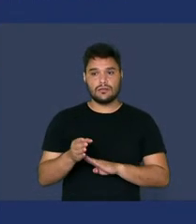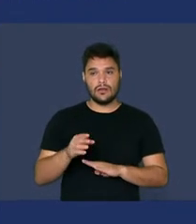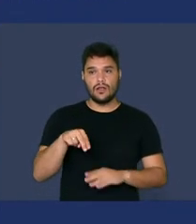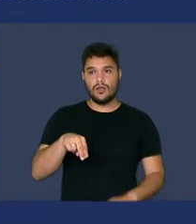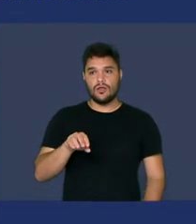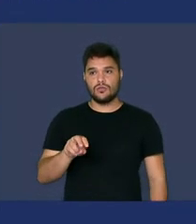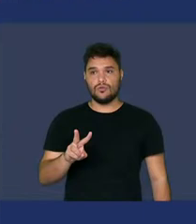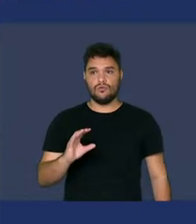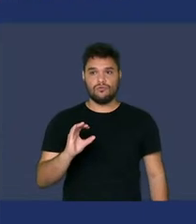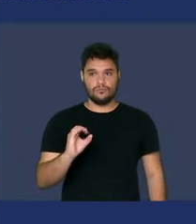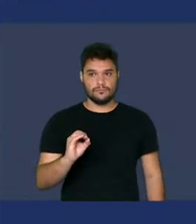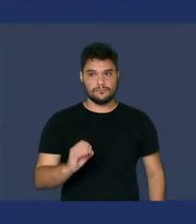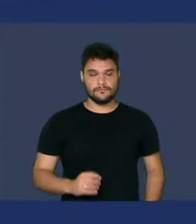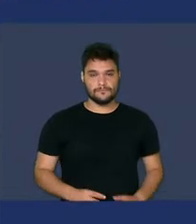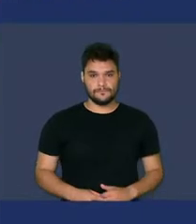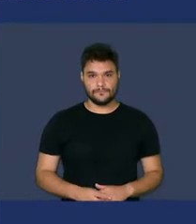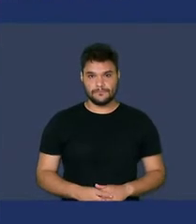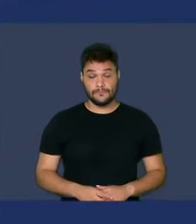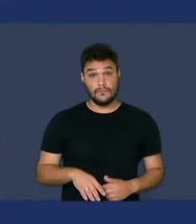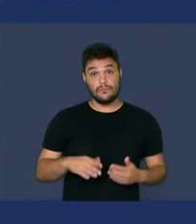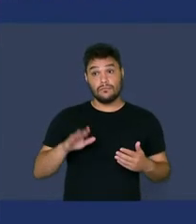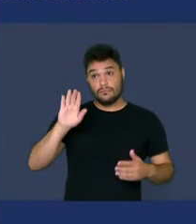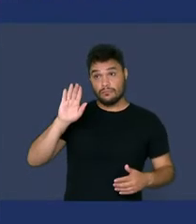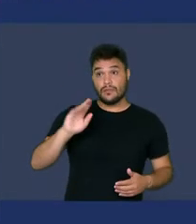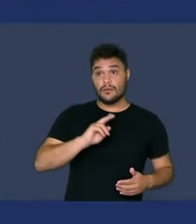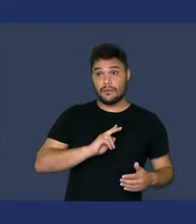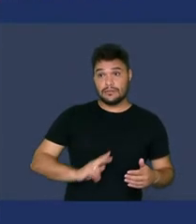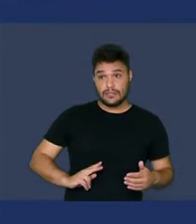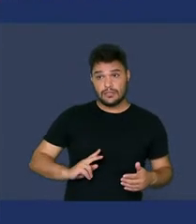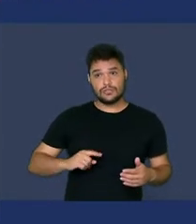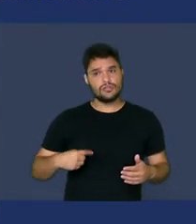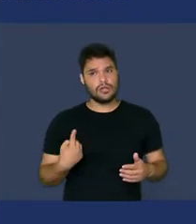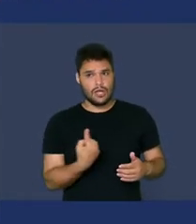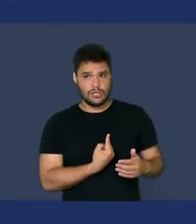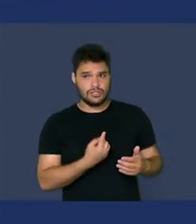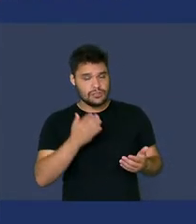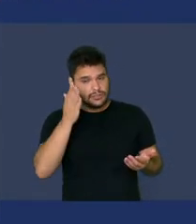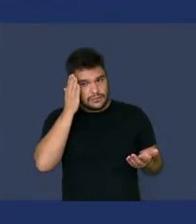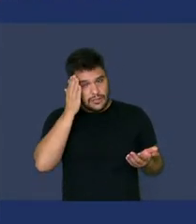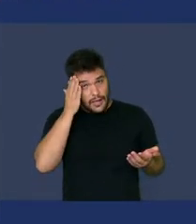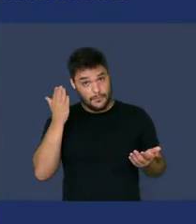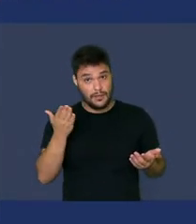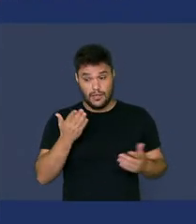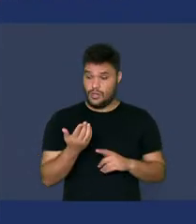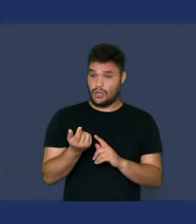ACOMPANHAMOS AO DESTAQUE. -- [PRESIDENTE]: COMO ORIENTA O NOVO? -- [DEPUTADO]: PRESIDENTE, NÓS ENTENDEMOS DE QUE O DINHEIRO ELE É MUITO